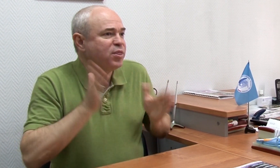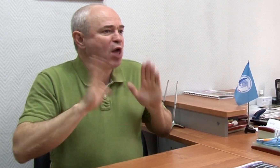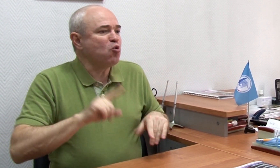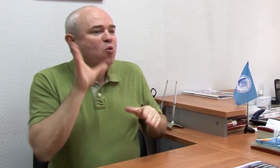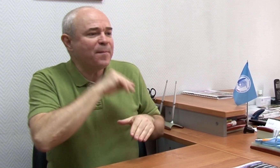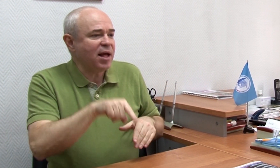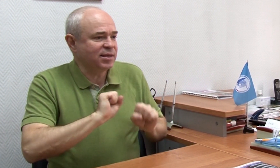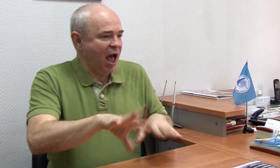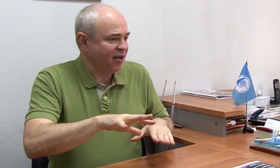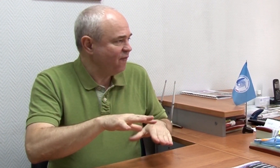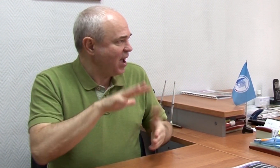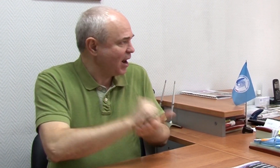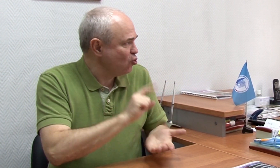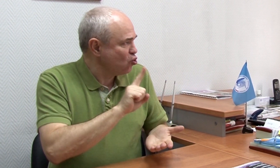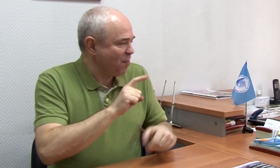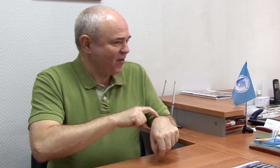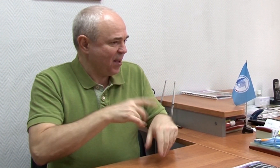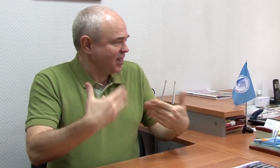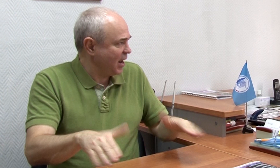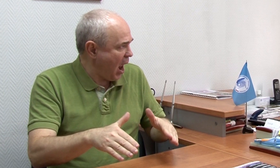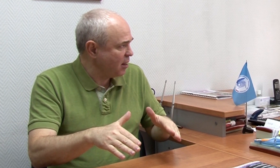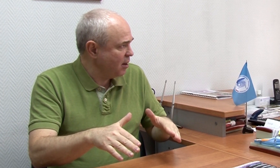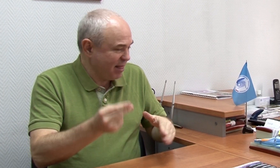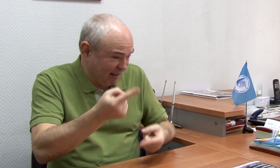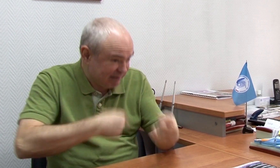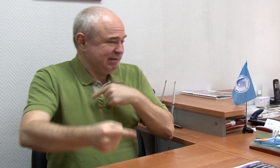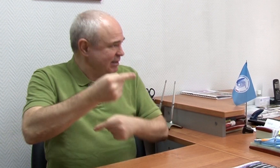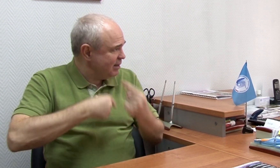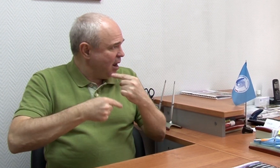Может быть, даже успели сдать в аренду - чтобы время не терять и отбивать вложенные деньги?